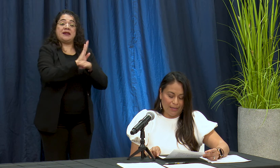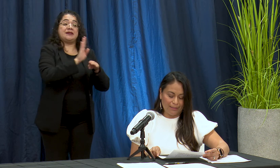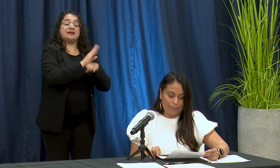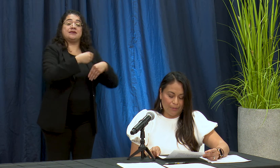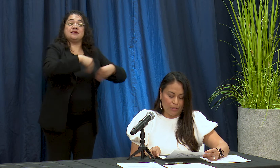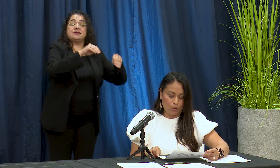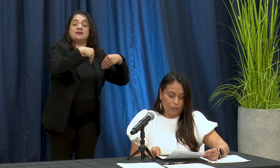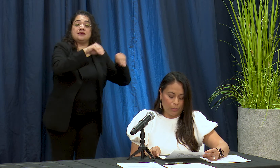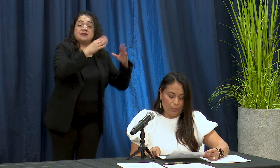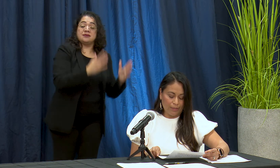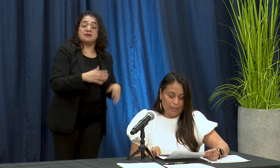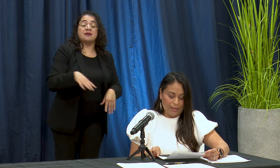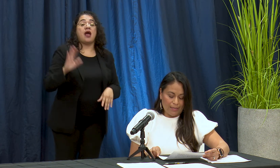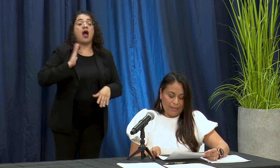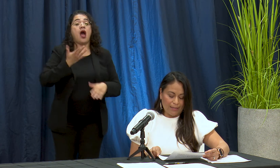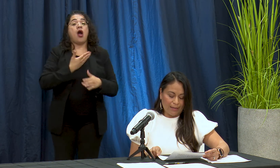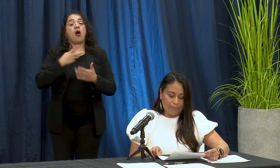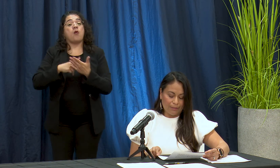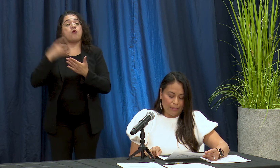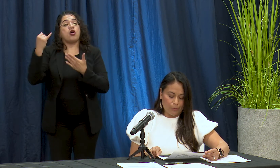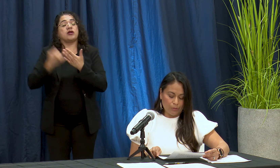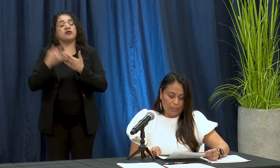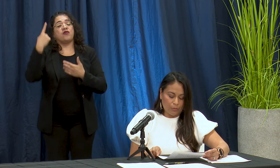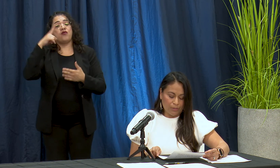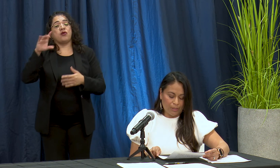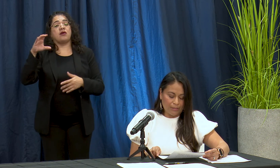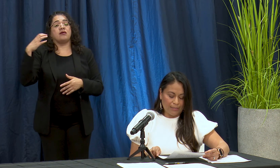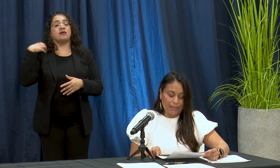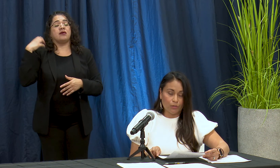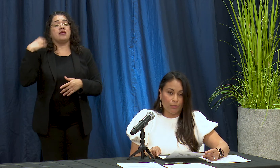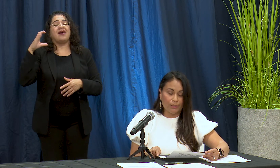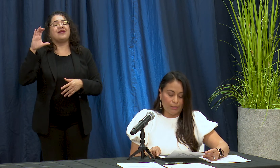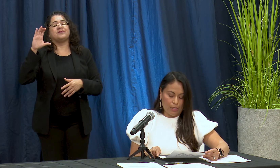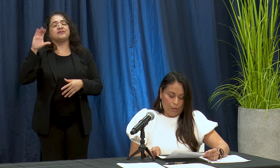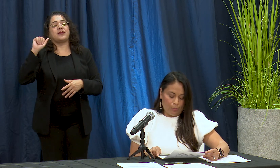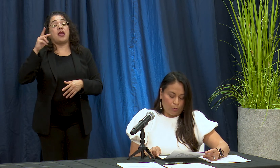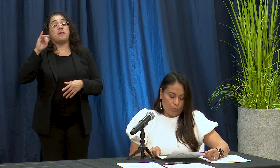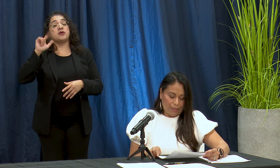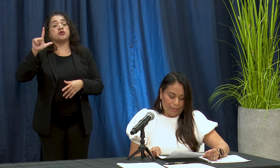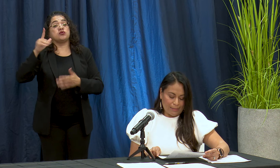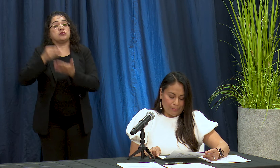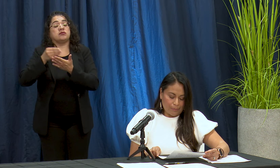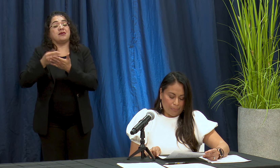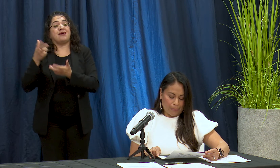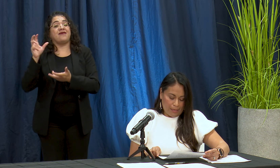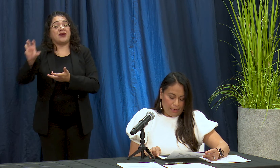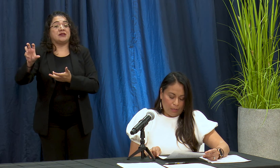tambien continue on yeah k invert emos en nuestro instalaciones porto areas la